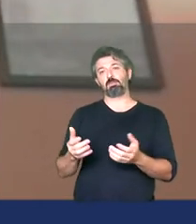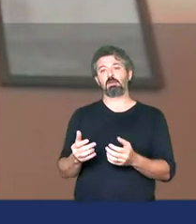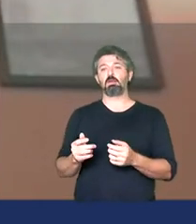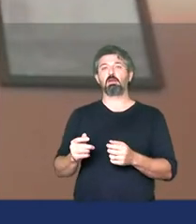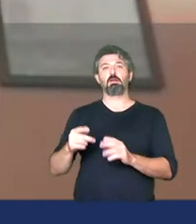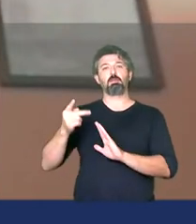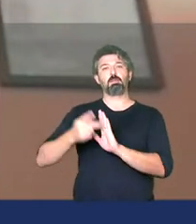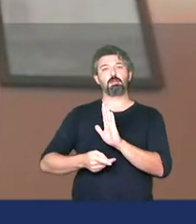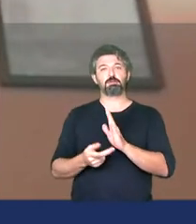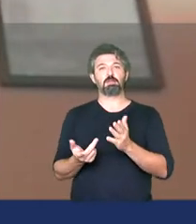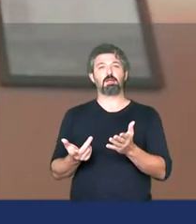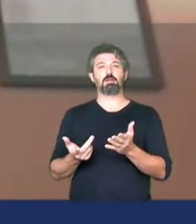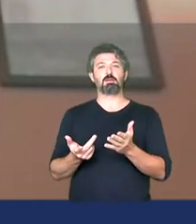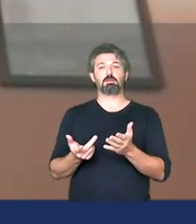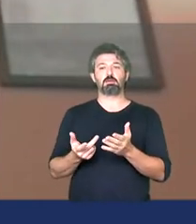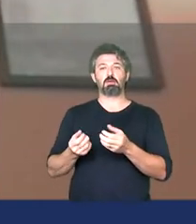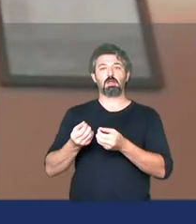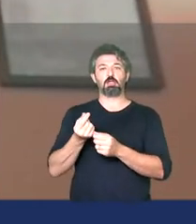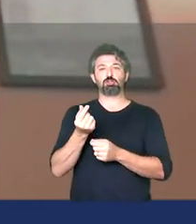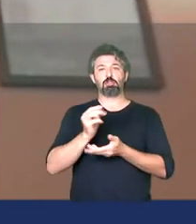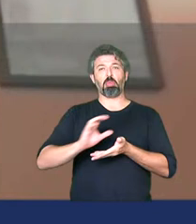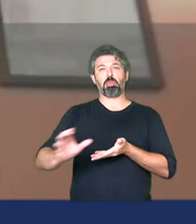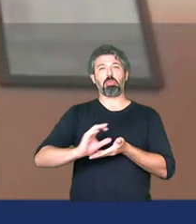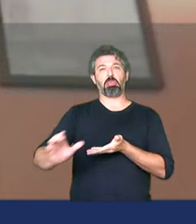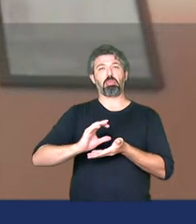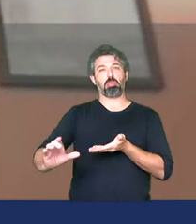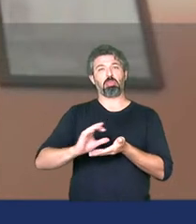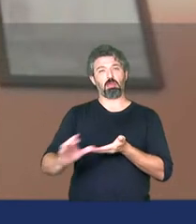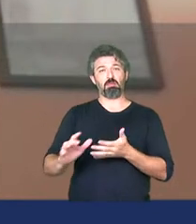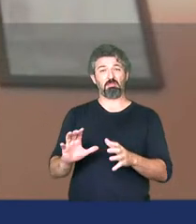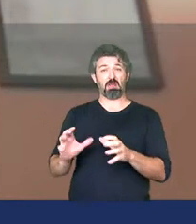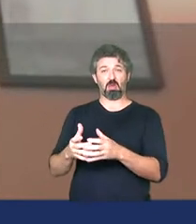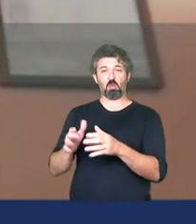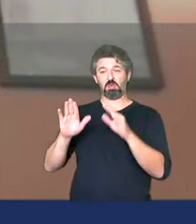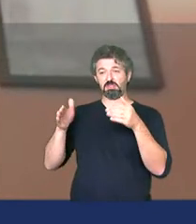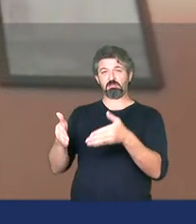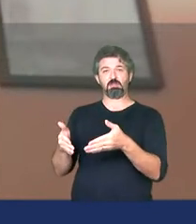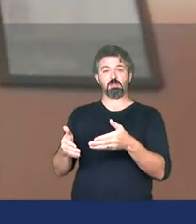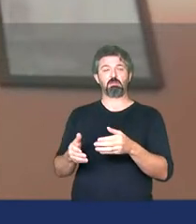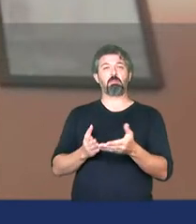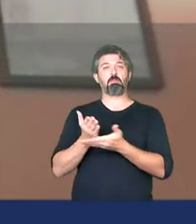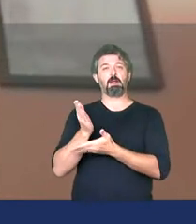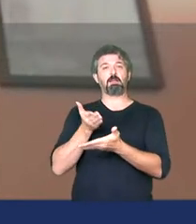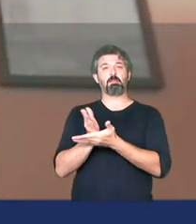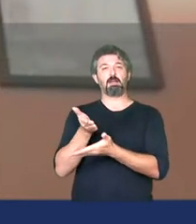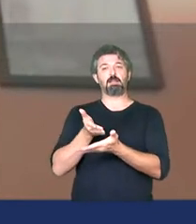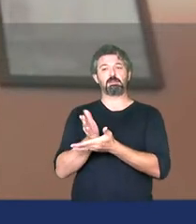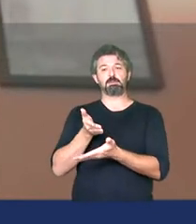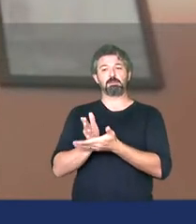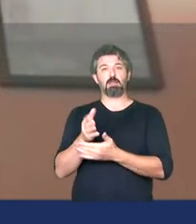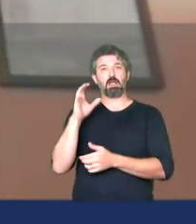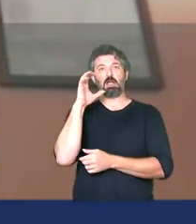SUBSÍDIOS E OS BENEFÍCIOS SETORIAIS E AQUELES PROJETOS QUE... DISTRIBUEM RECURSOS PÚBLICOS PARA GRUPOS ESPECÍFICOS SÃO APROVADOS COM UMA VELOCIDADE INCRÍVEL,